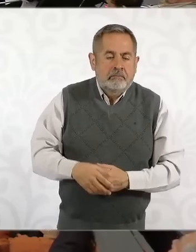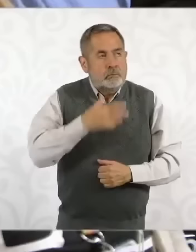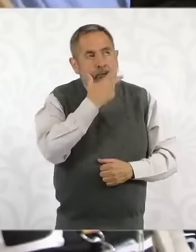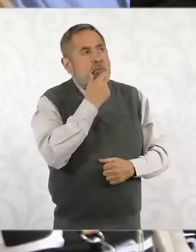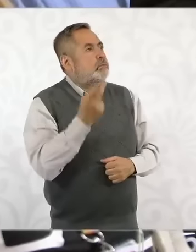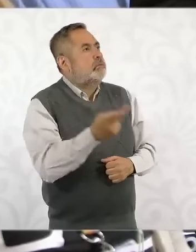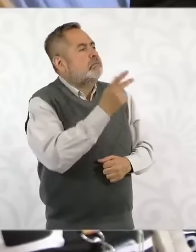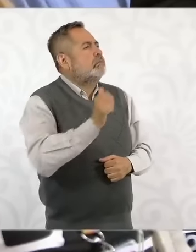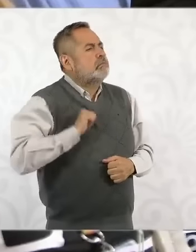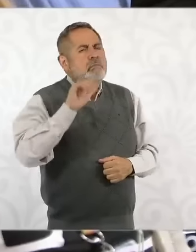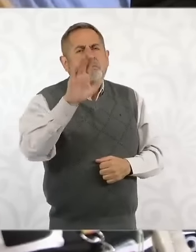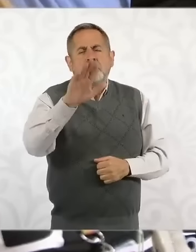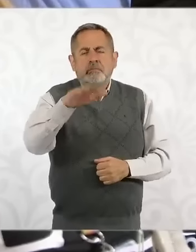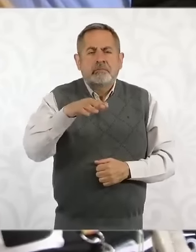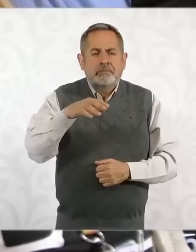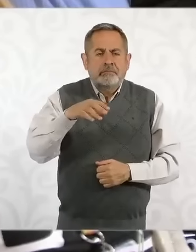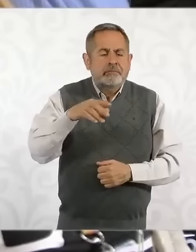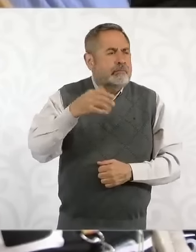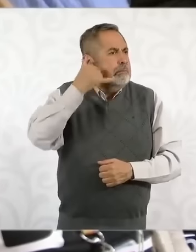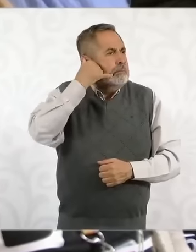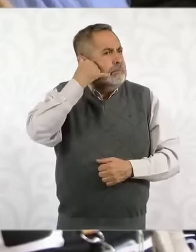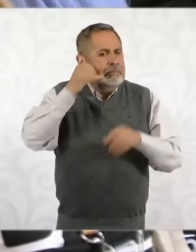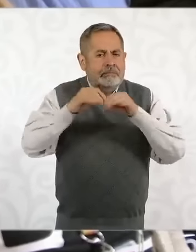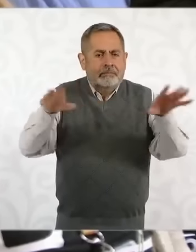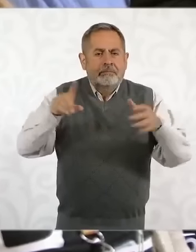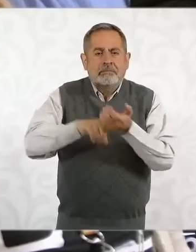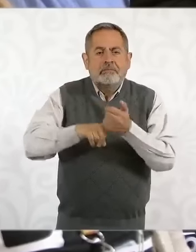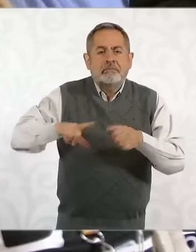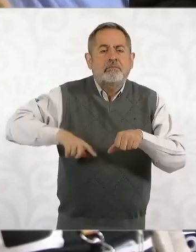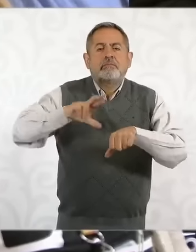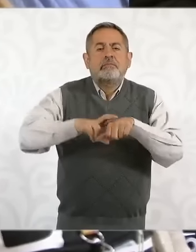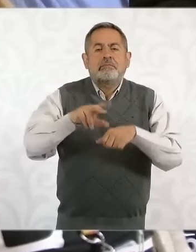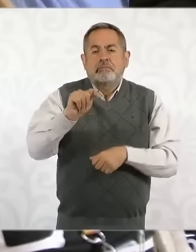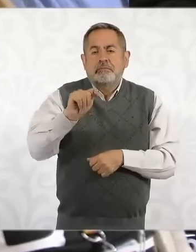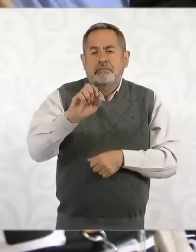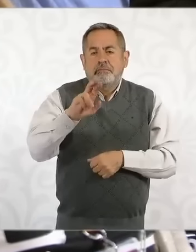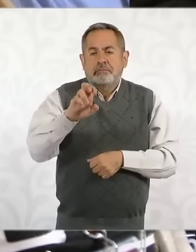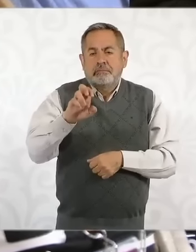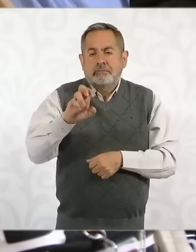eh hubo una llamada que se hizo pública de parte de la gobernadora Tia Jiménez hacia el secretario